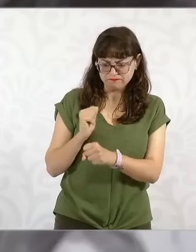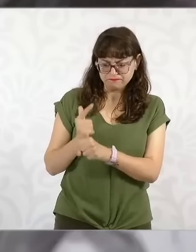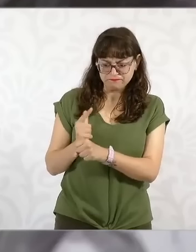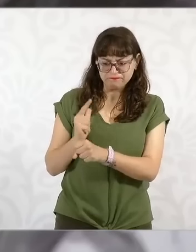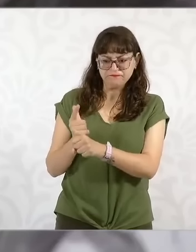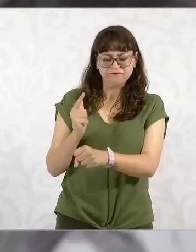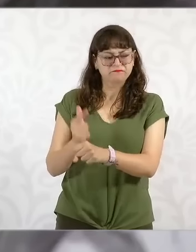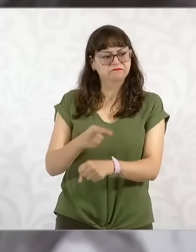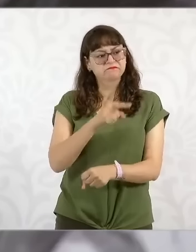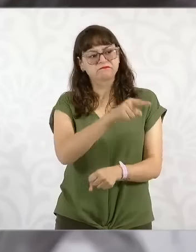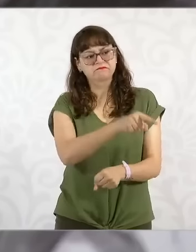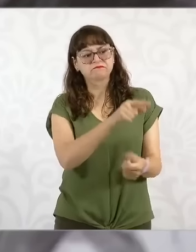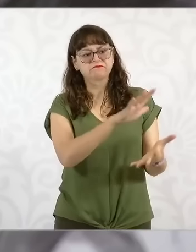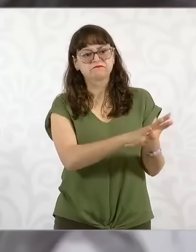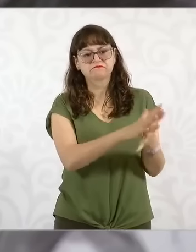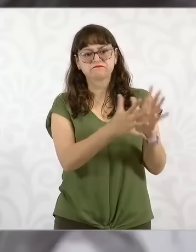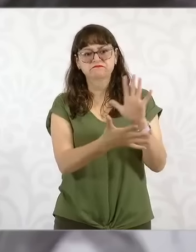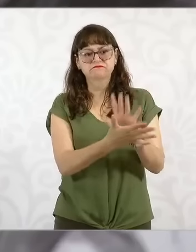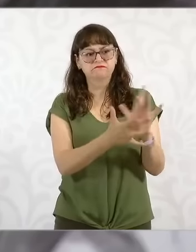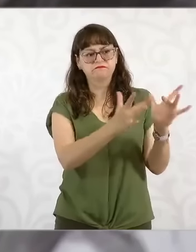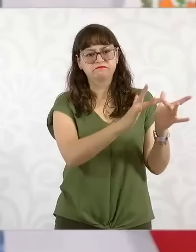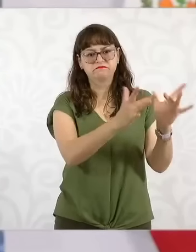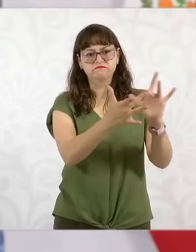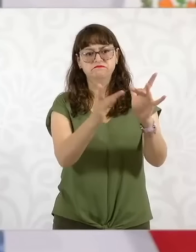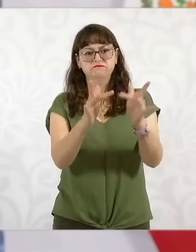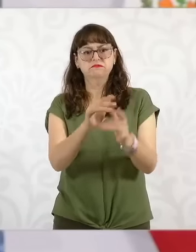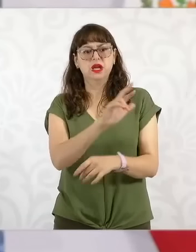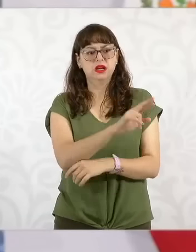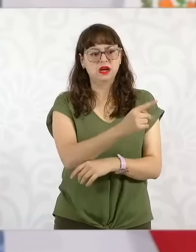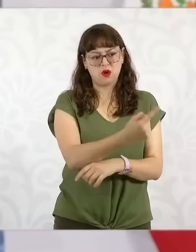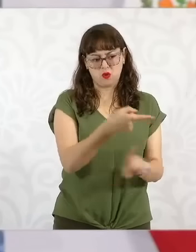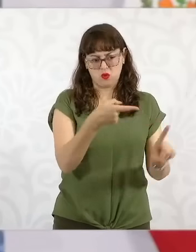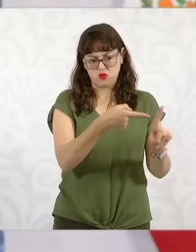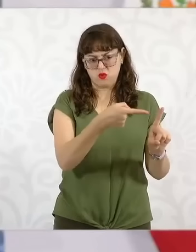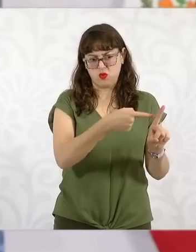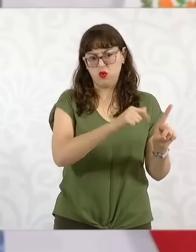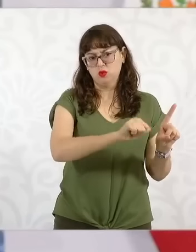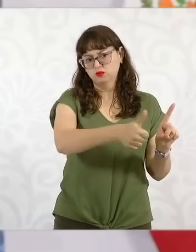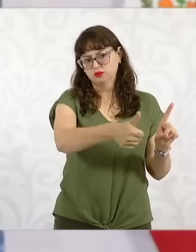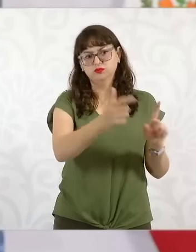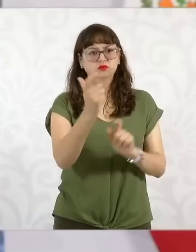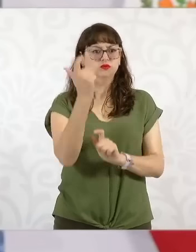vínculos operativos del R1 con actividades relacionadas con el suministro de armas,